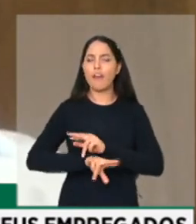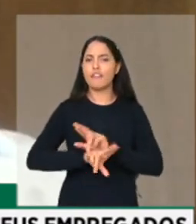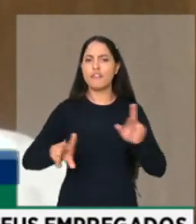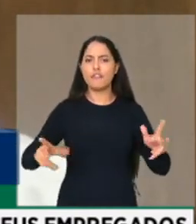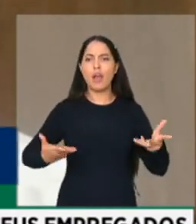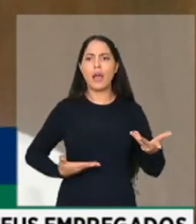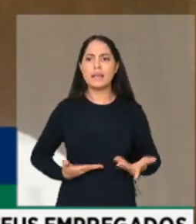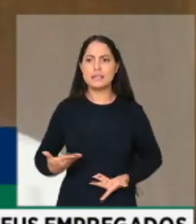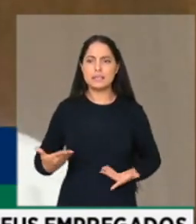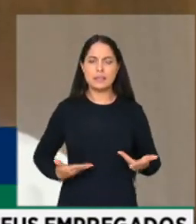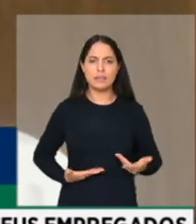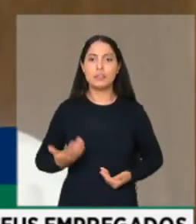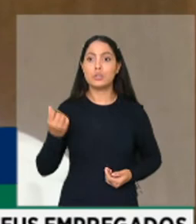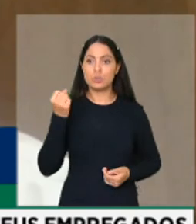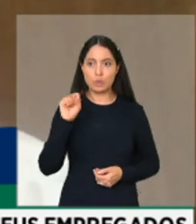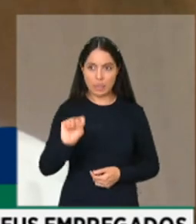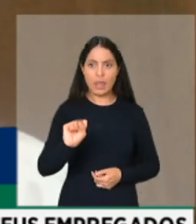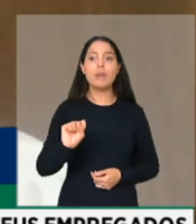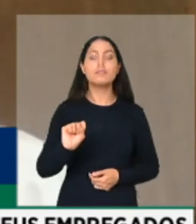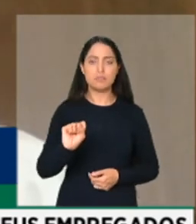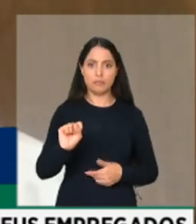SQUE ESTÃO EM ATIVIDADES E QUE ESTÃO SENDO CONTEMPLADOS. POIS BEM, AS ATIVIDADES